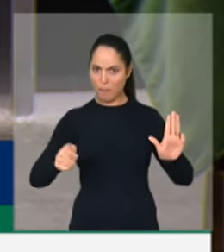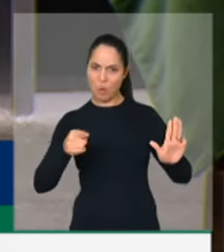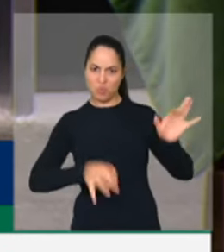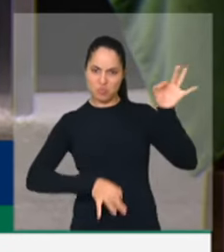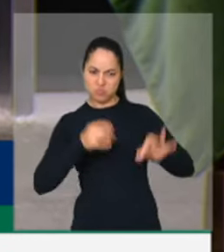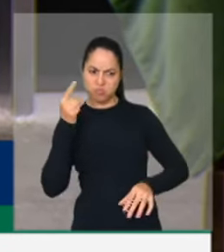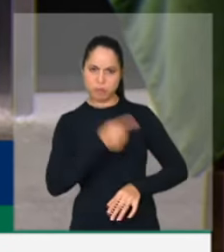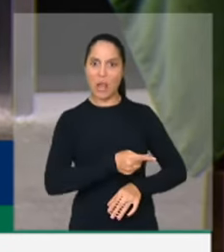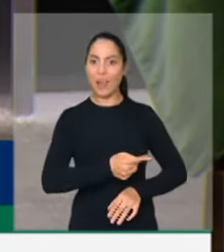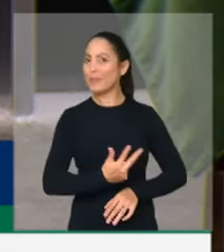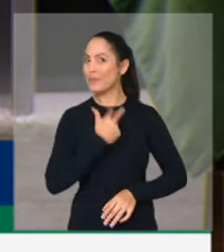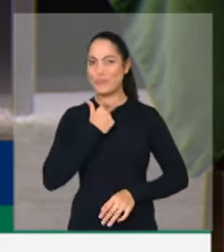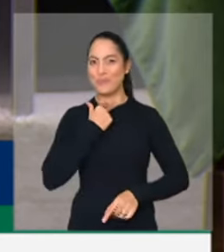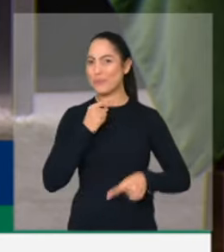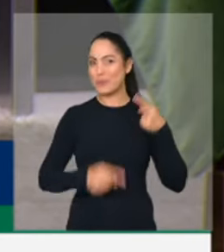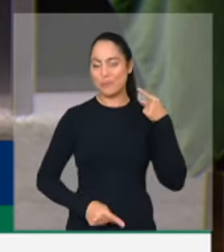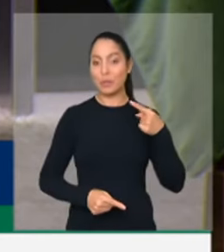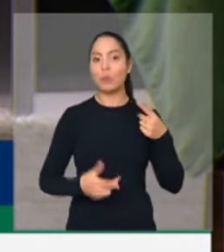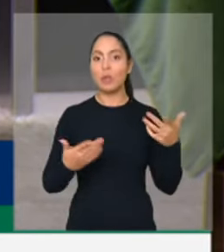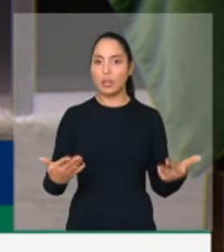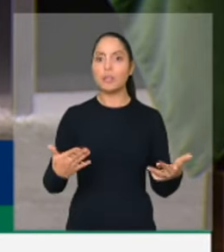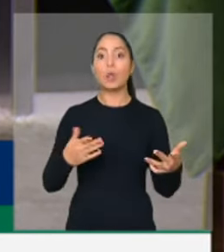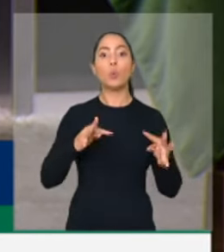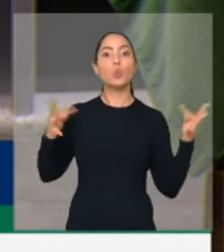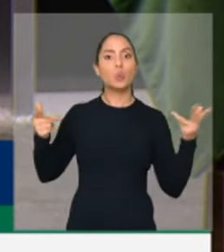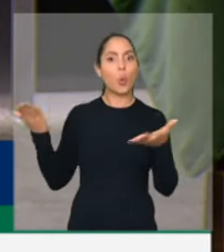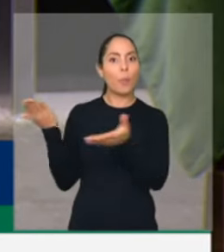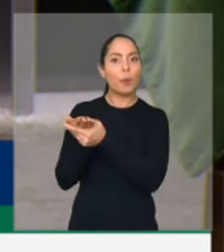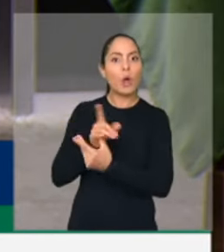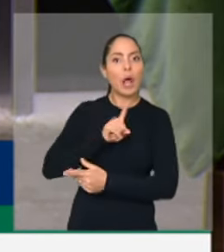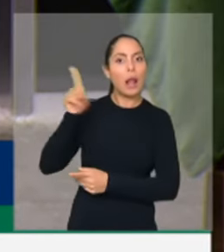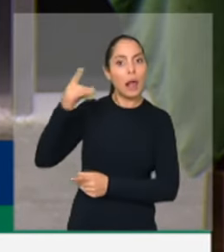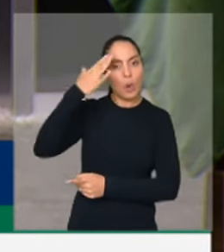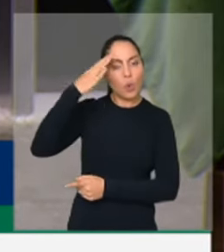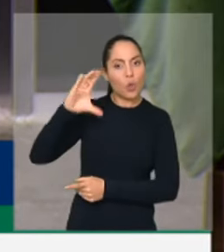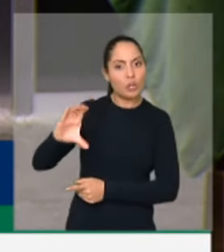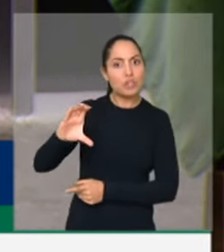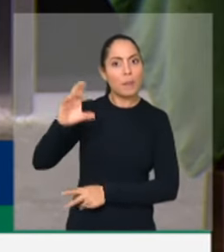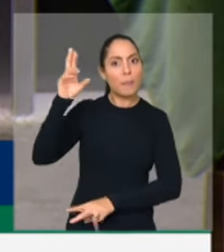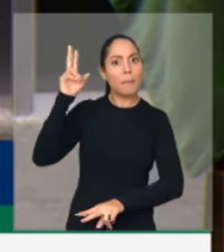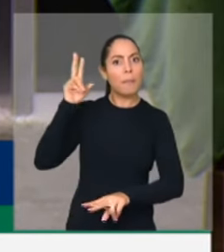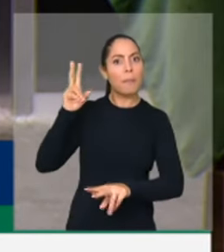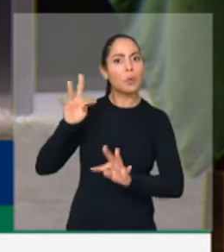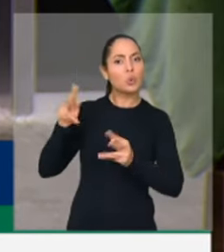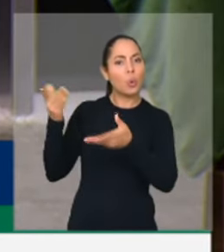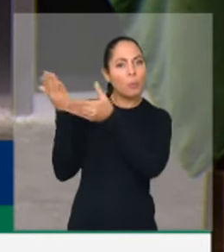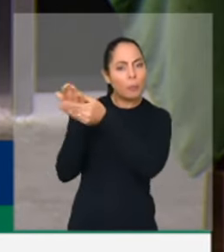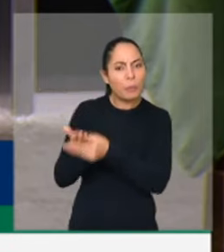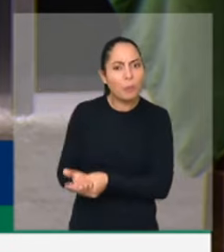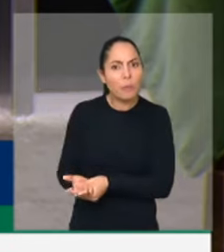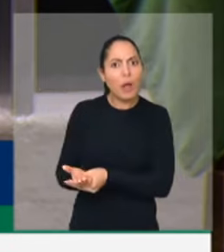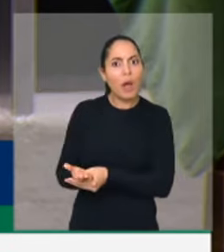CURITIBA ERAM ILEGAIS E TODOS ESSES PROCESSOS FORAM ANULADOS, DEVOLVENDO-SE, PORTANTO, AO EX-PRESIDENTE LULA OS SEUS DIREITOS POLÍTICOS E DE PLENA